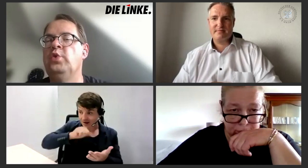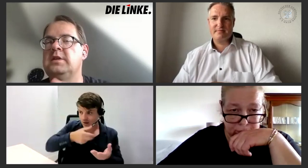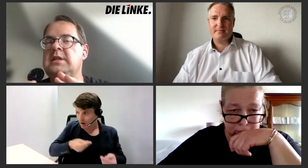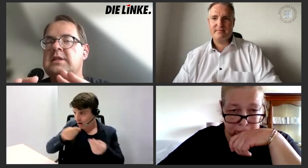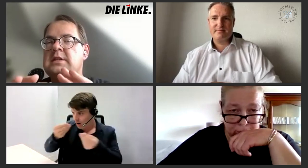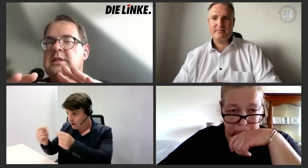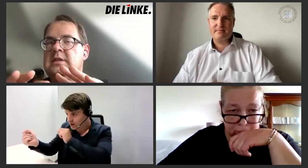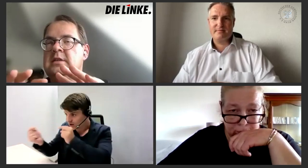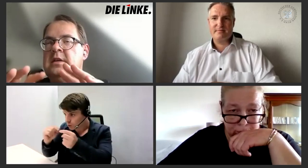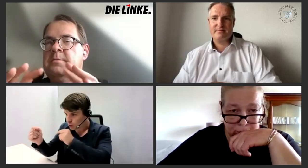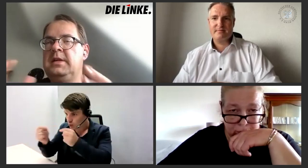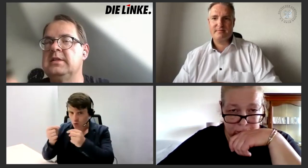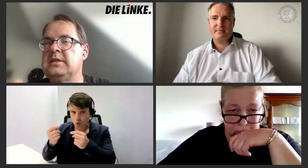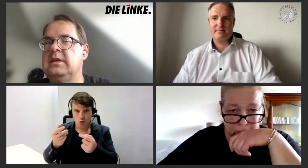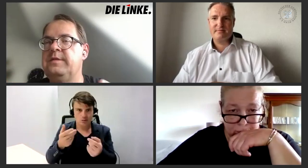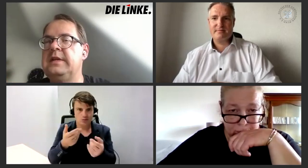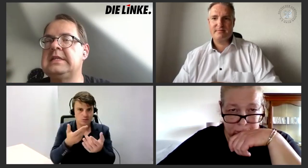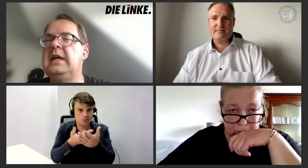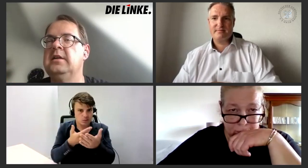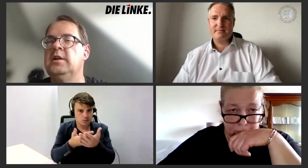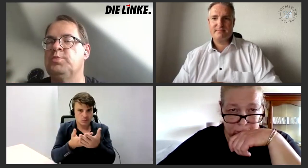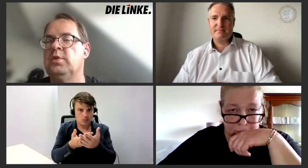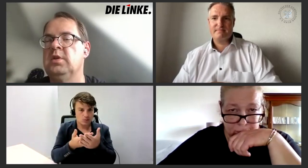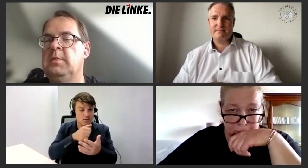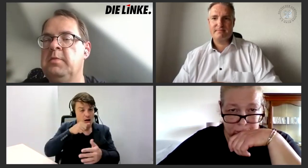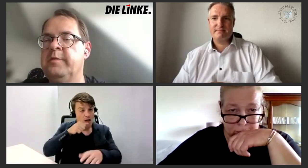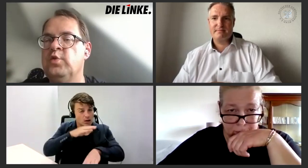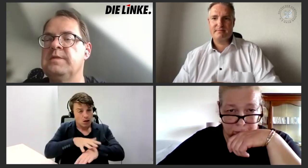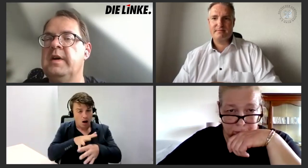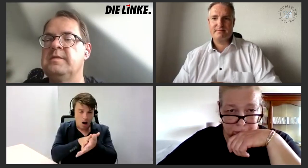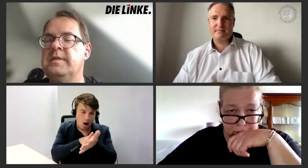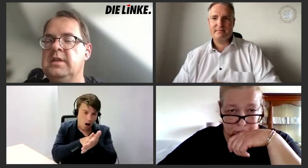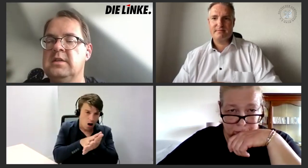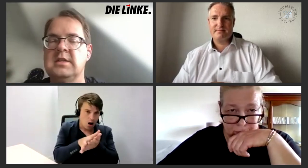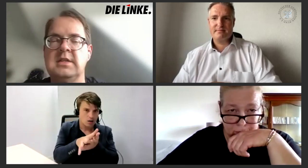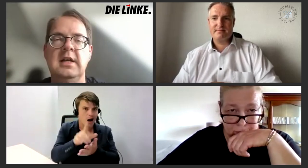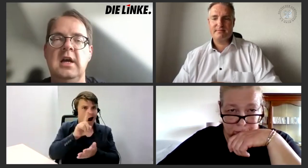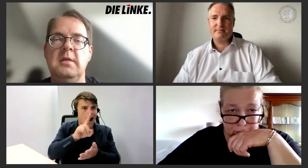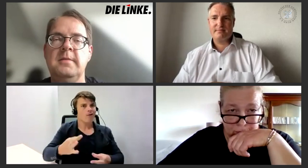Diskussion gegeben haben. Dieses Gebilde, das hat viel Zeit in Anspruch genommen, aber für uns war